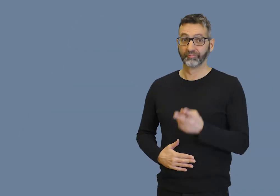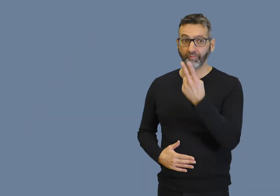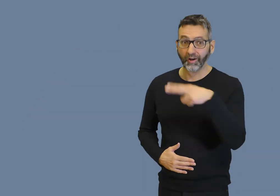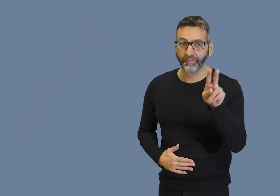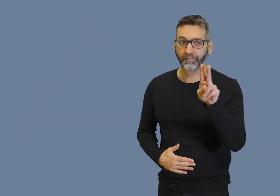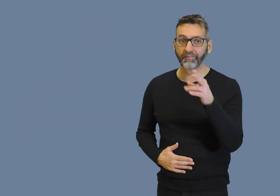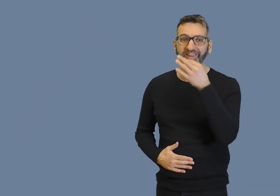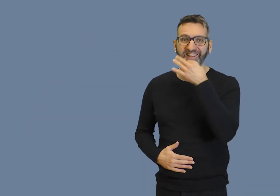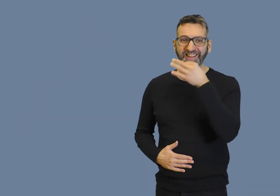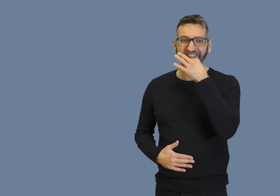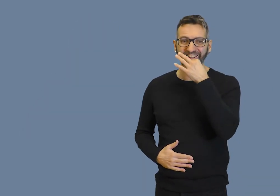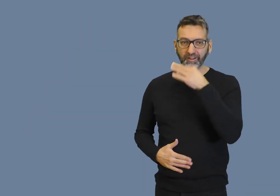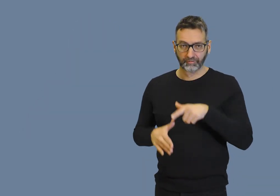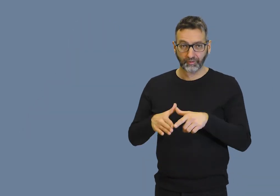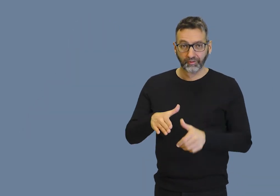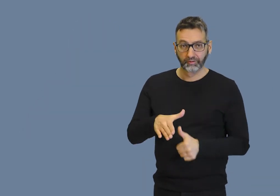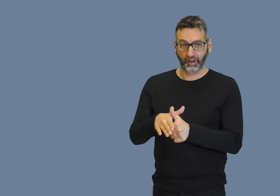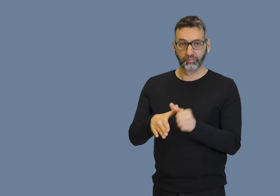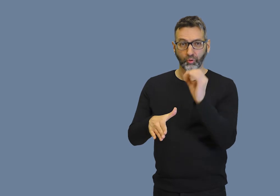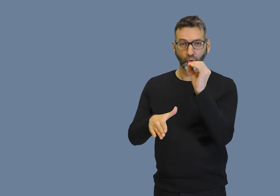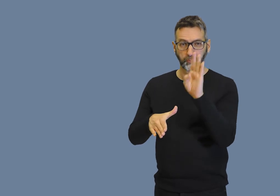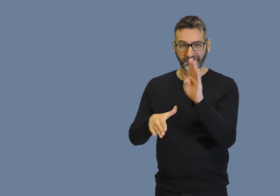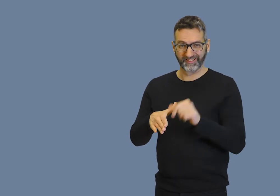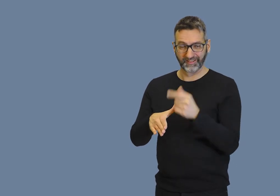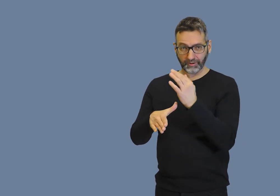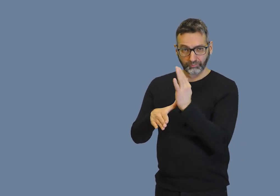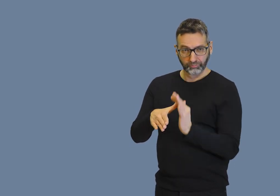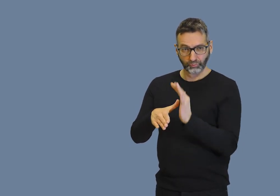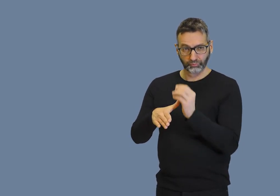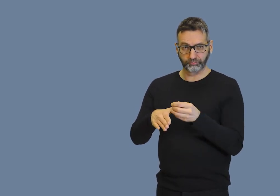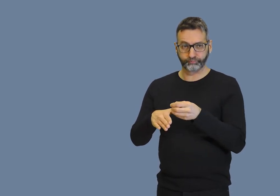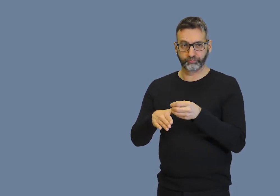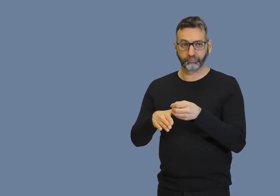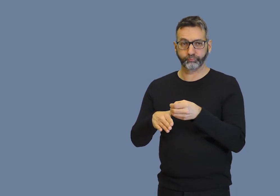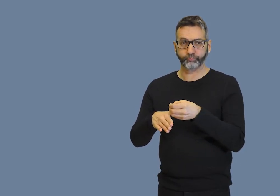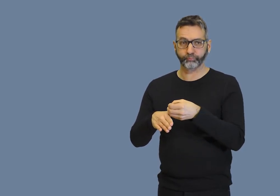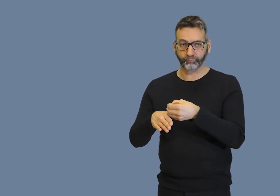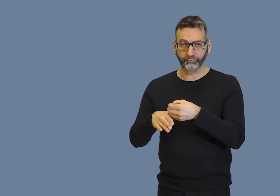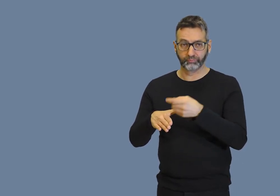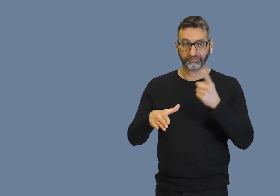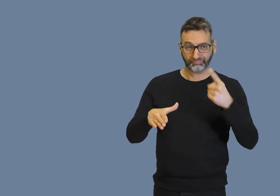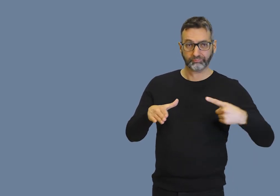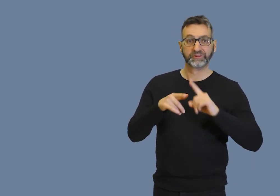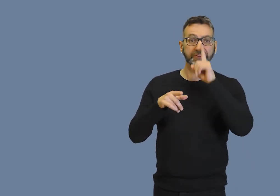Nein! Ein Tampon verwendet man bei der Regel-Blutung. Es saugt zwar Flüssigkeit auf,